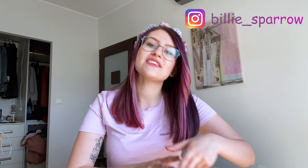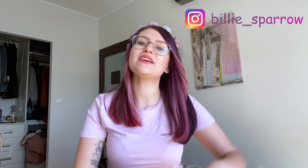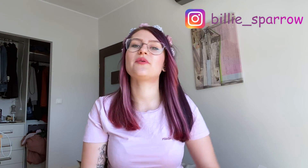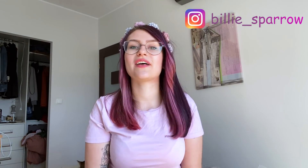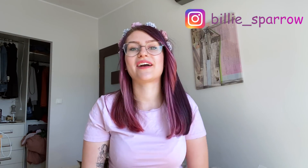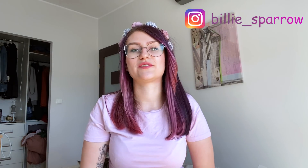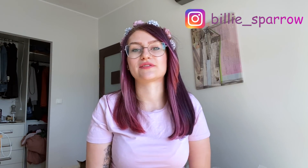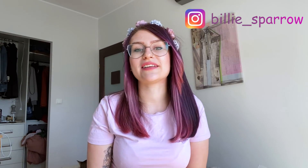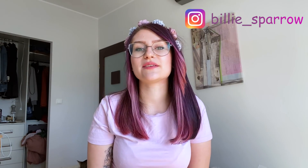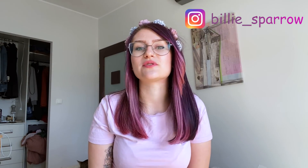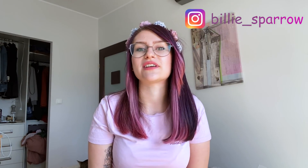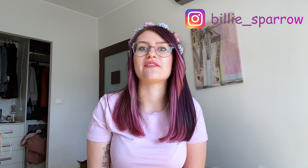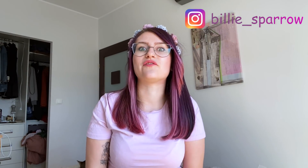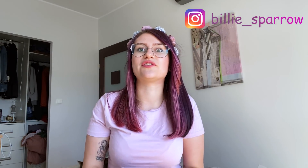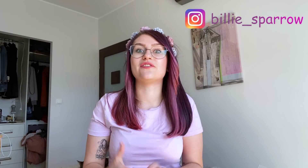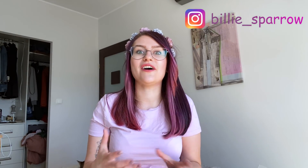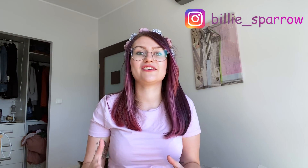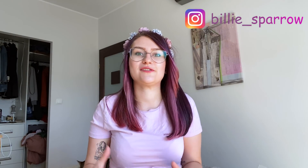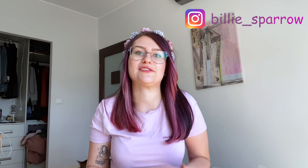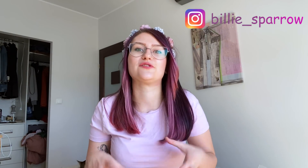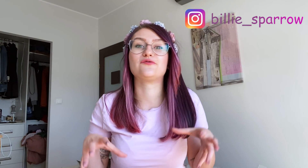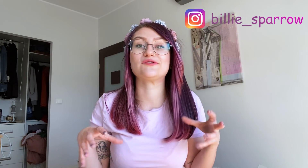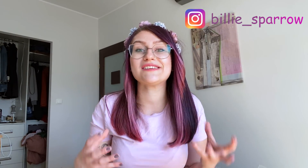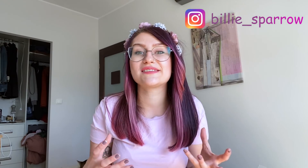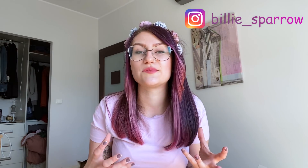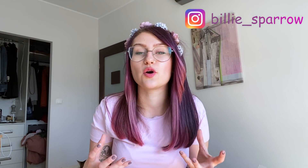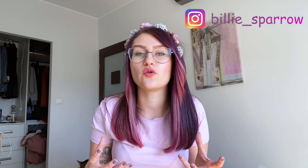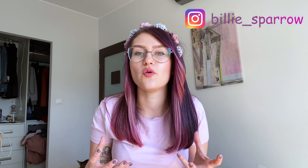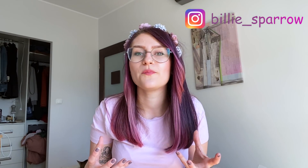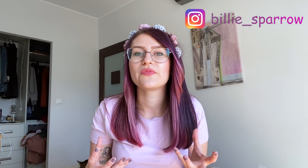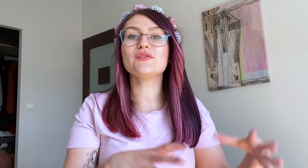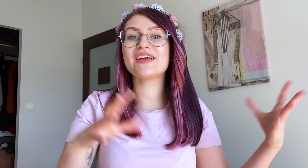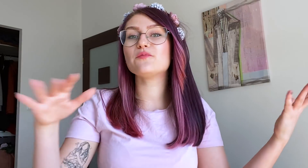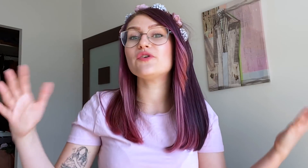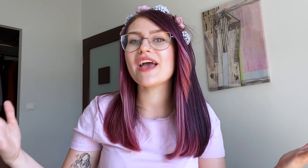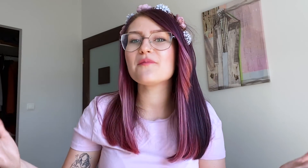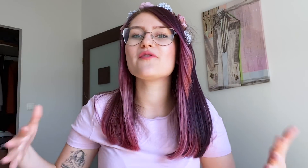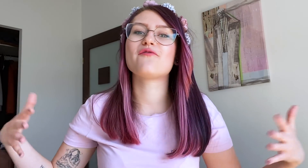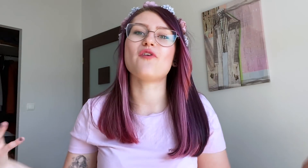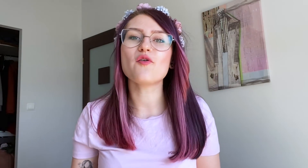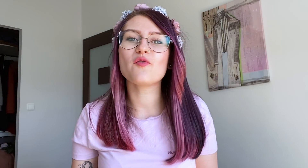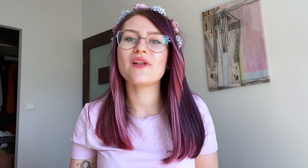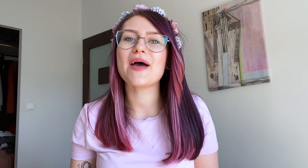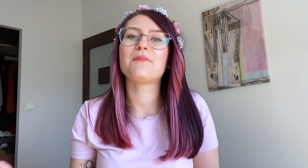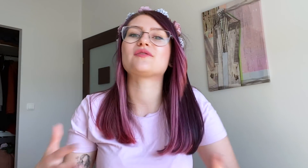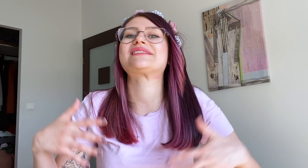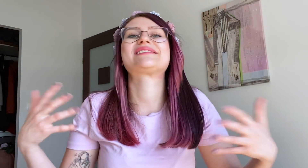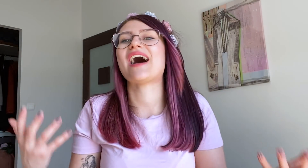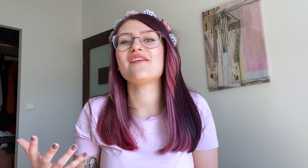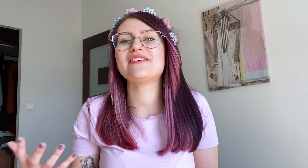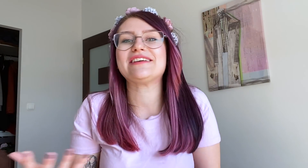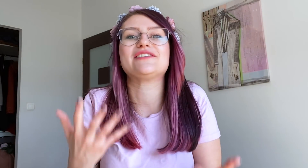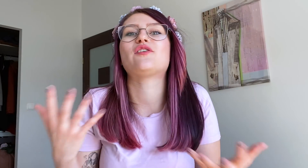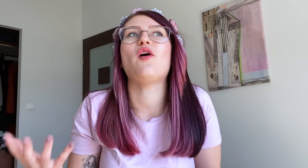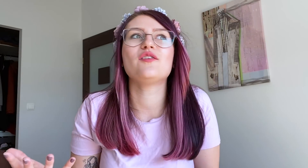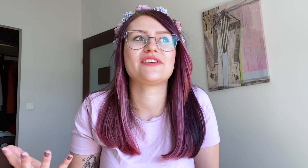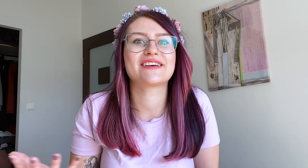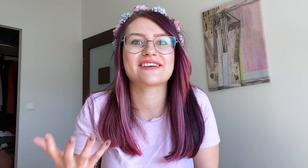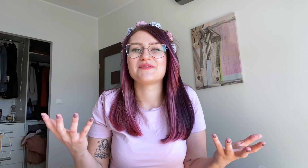i polega to na tym, że w 2020 roku podejmujemy w ogóle podstawy jakiekolwiek